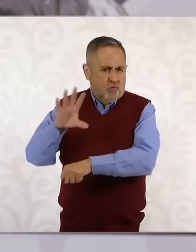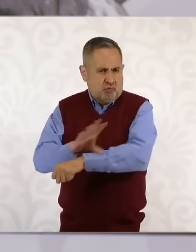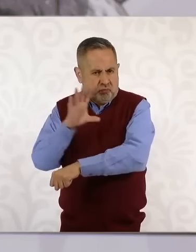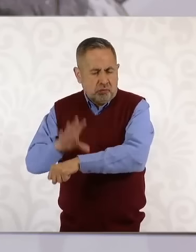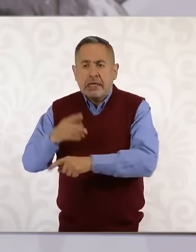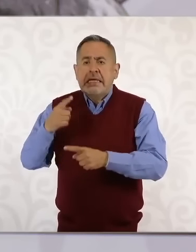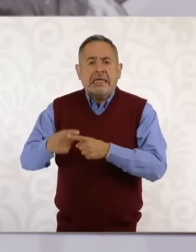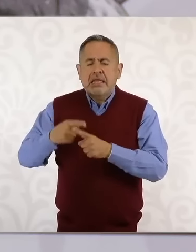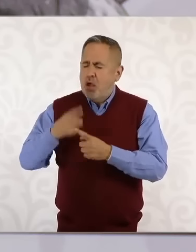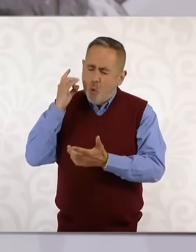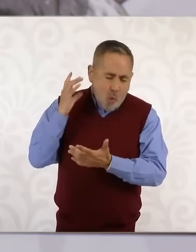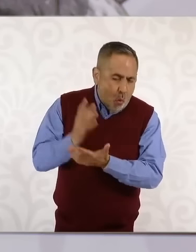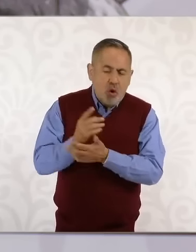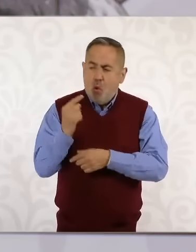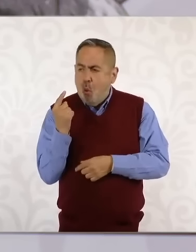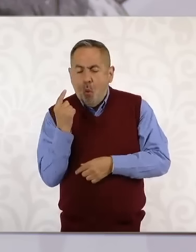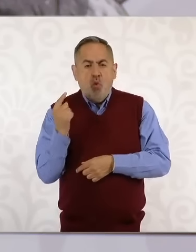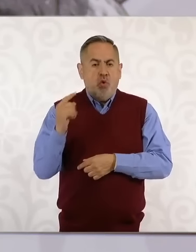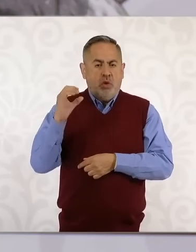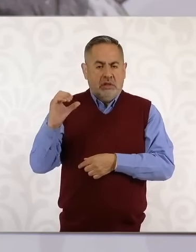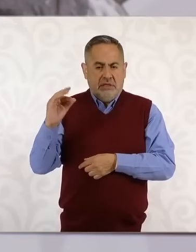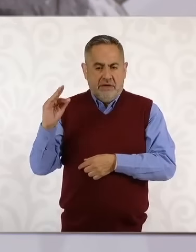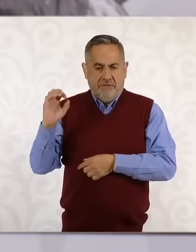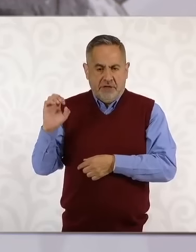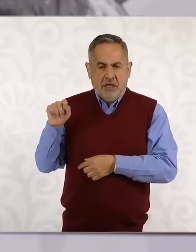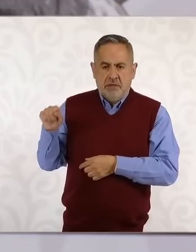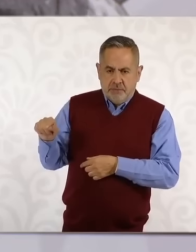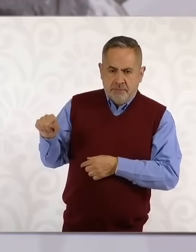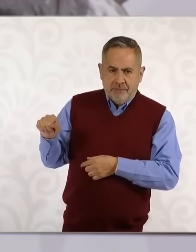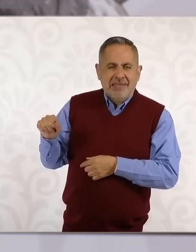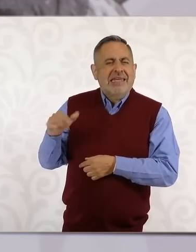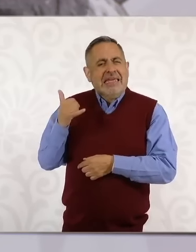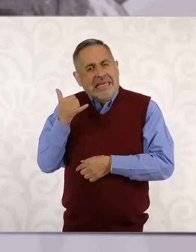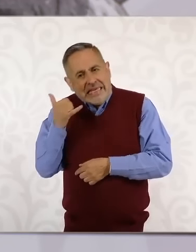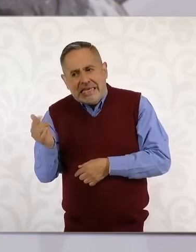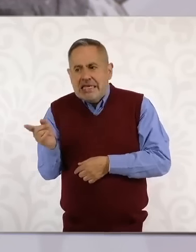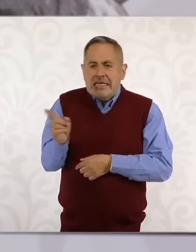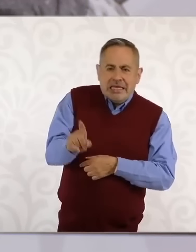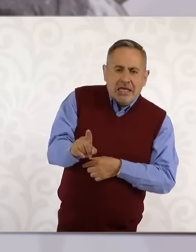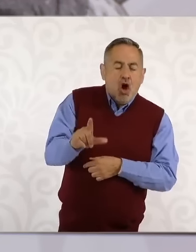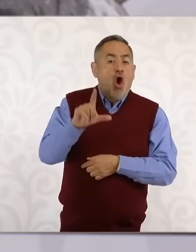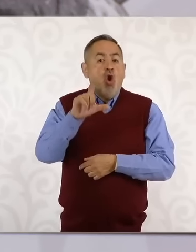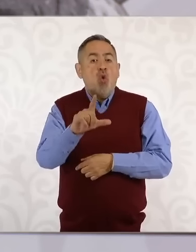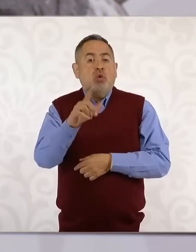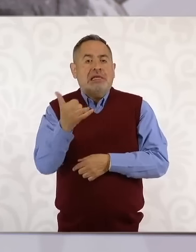era Comisión Federal de Electricidad y en Luz y Fuerza del Centro, que después Calderón la